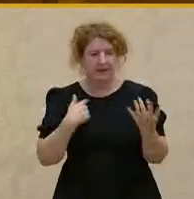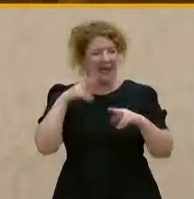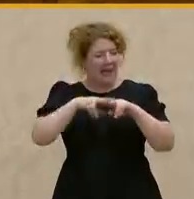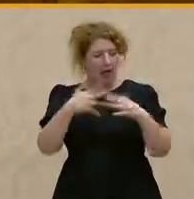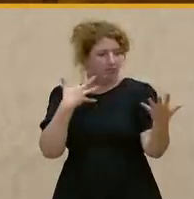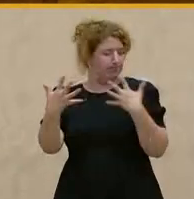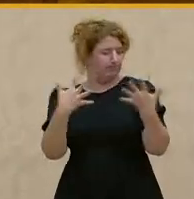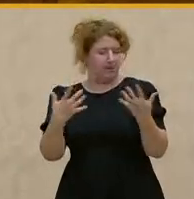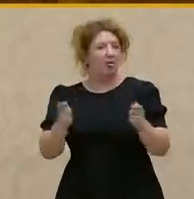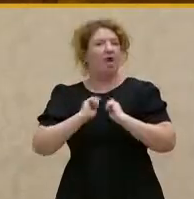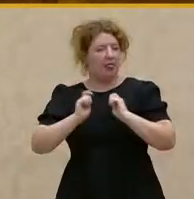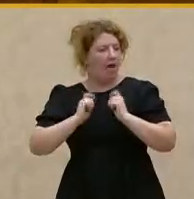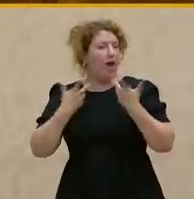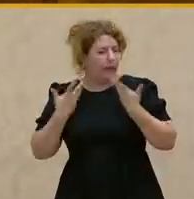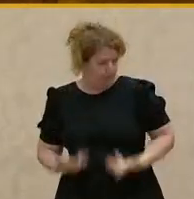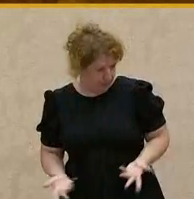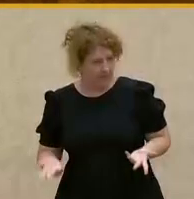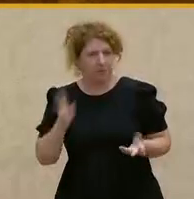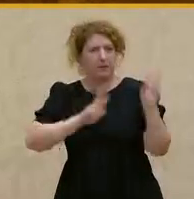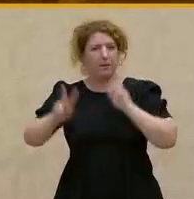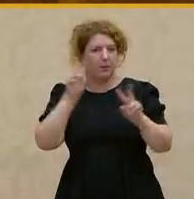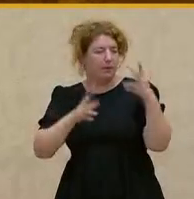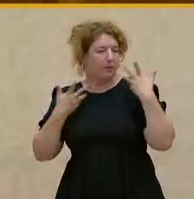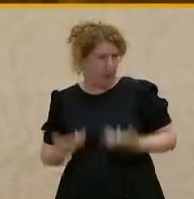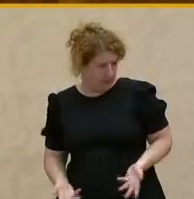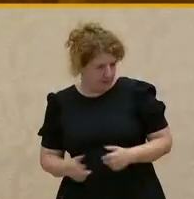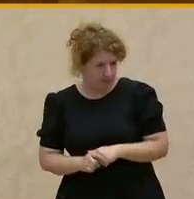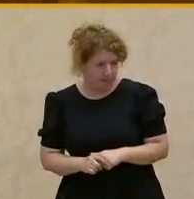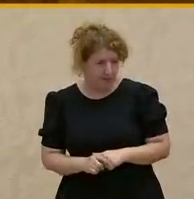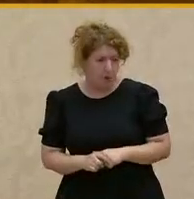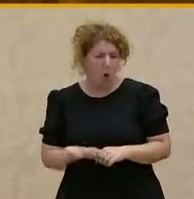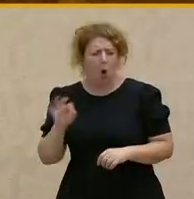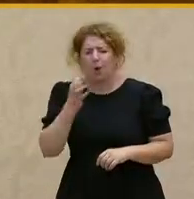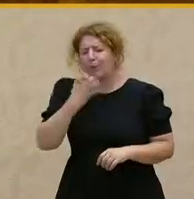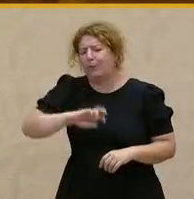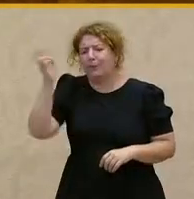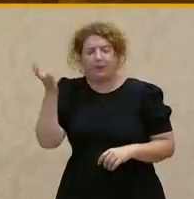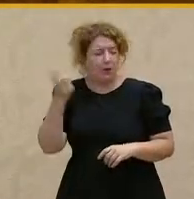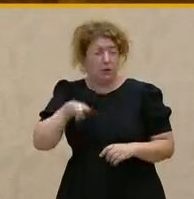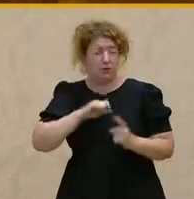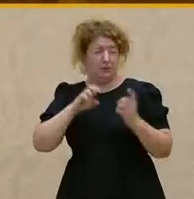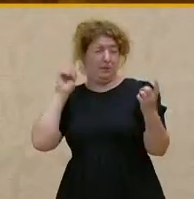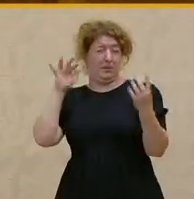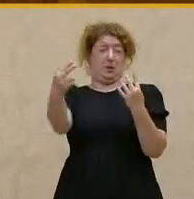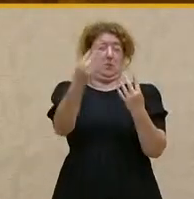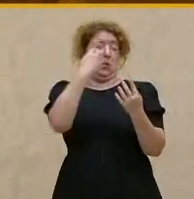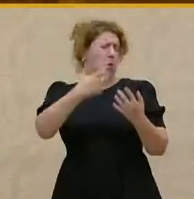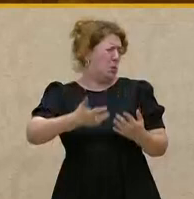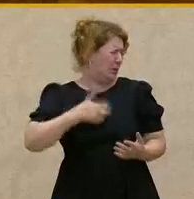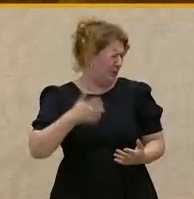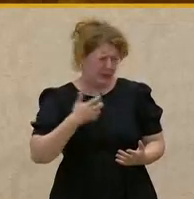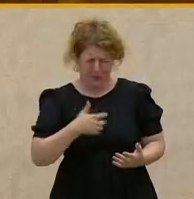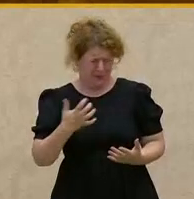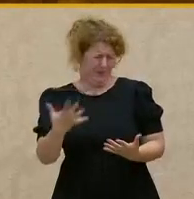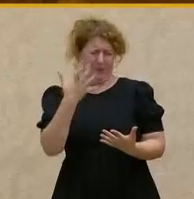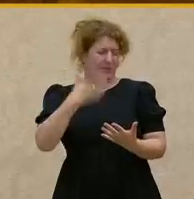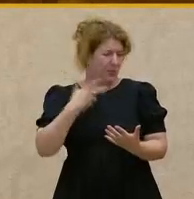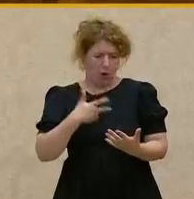es lo que me va bien. O rebota la luz y te refleja. Entonces realmente siempre intento